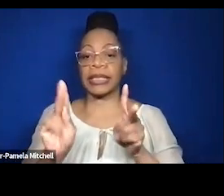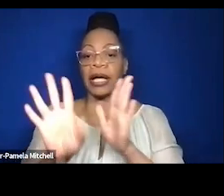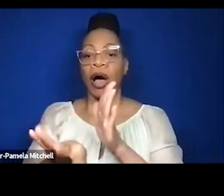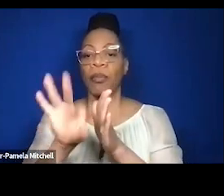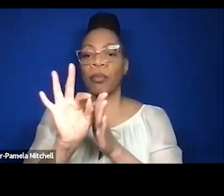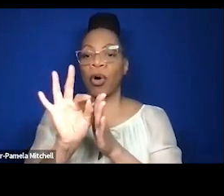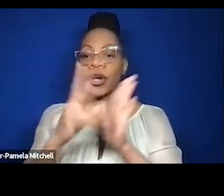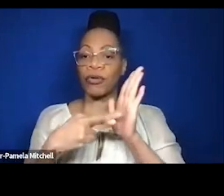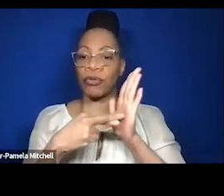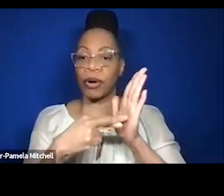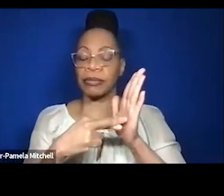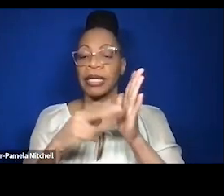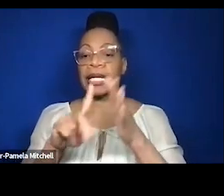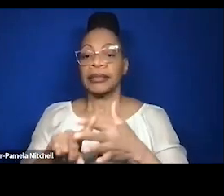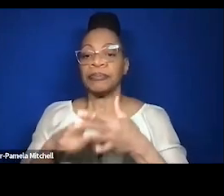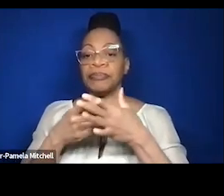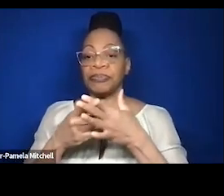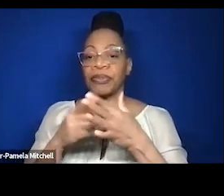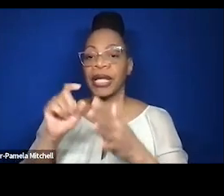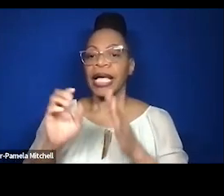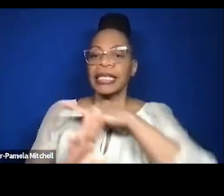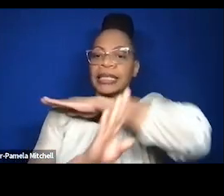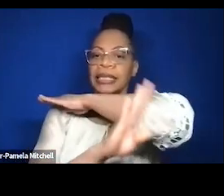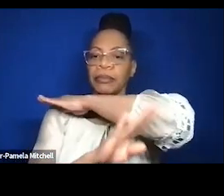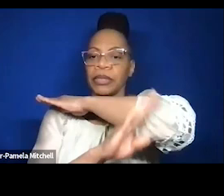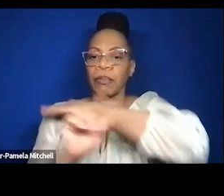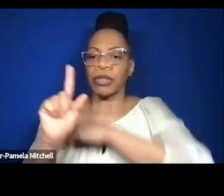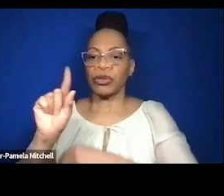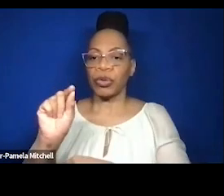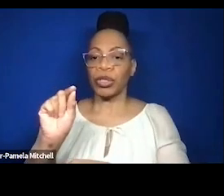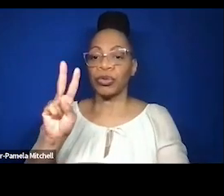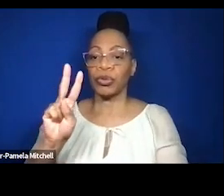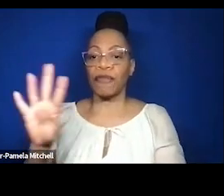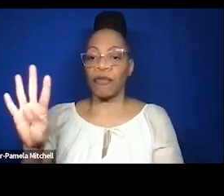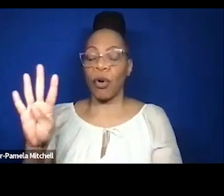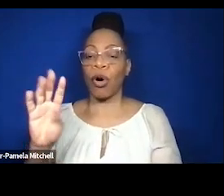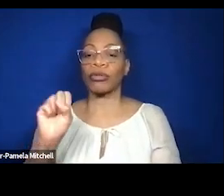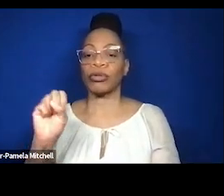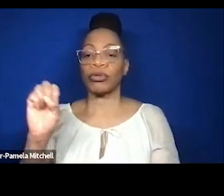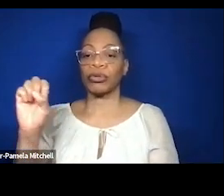Y a partir de septiembre de 2024, la Seguridad Social estableció el registro de representantes